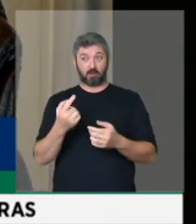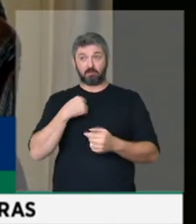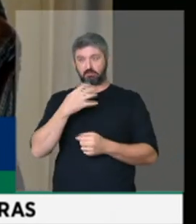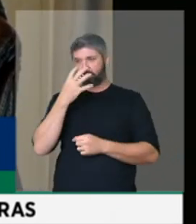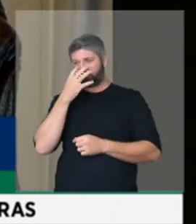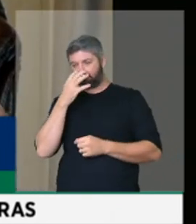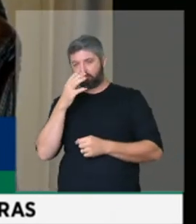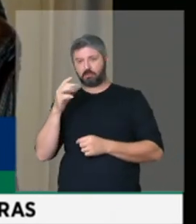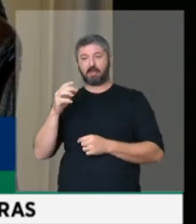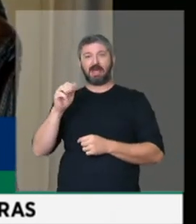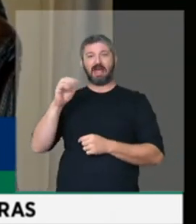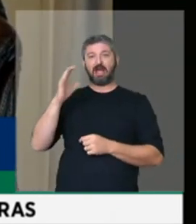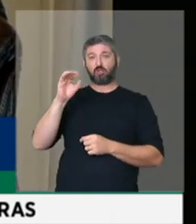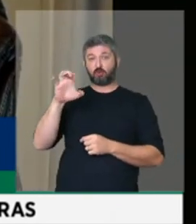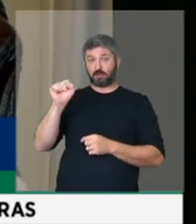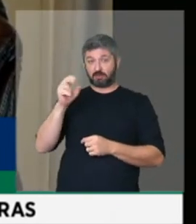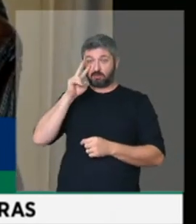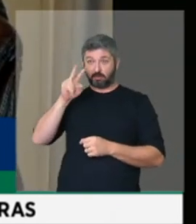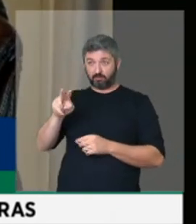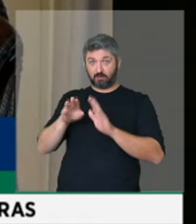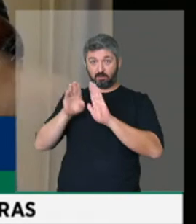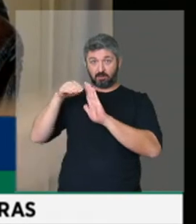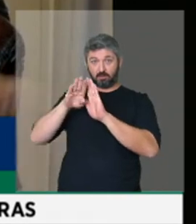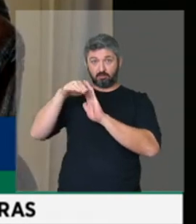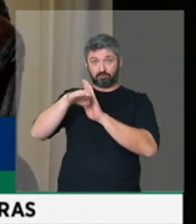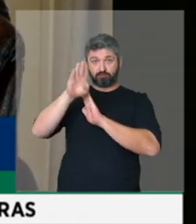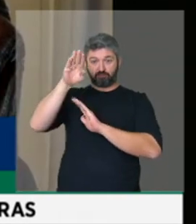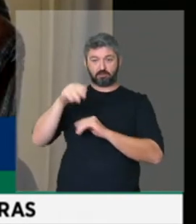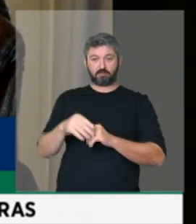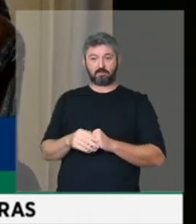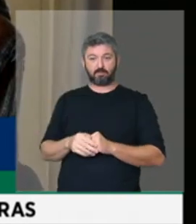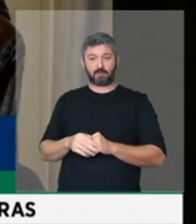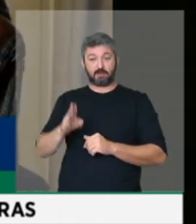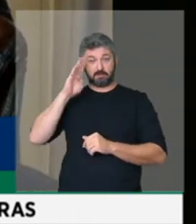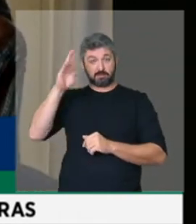DO ESTADO. A ESQUERDA É ACOSTUMADA, QUER ESTATAIS GRANDES PARA COLOCAR MUITOS CABIDES DE EMPREGO. ISSO